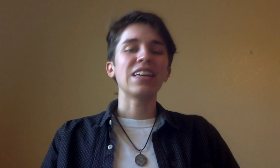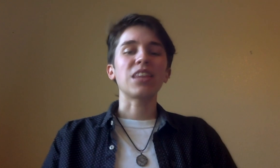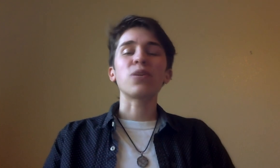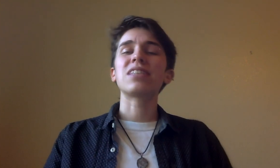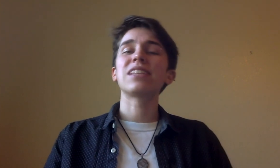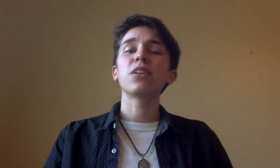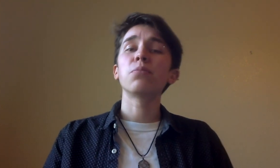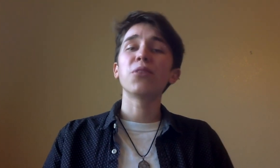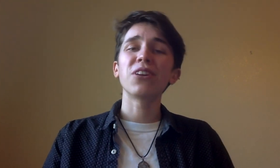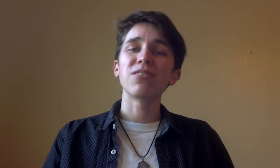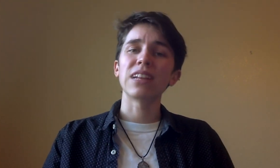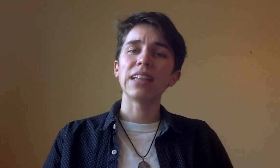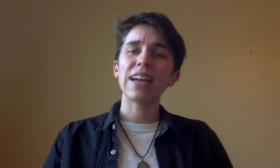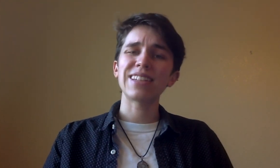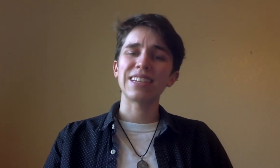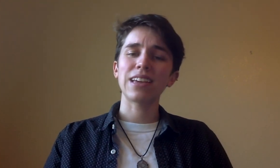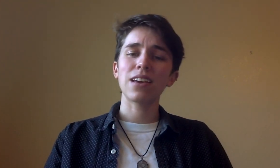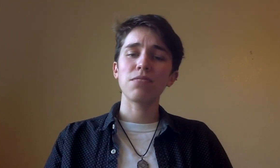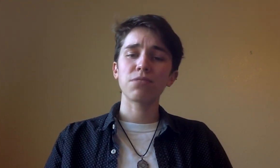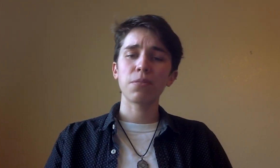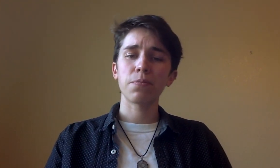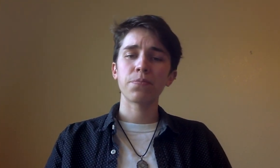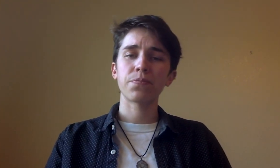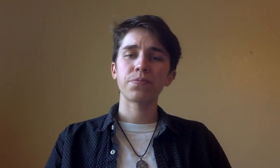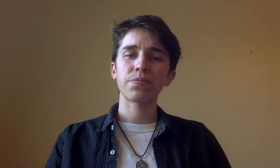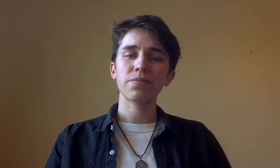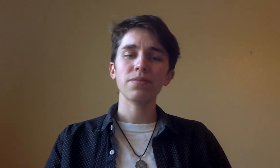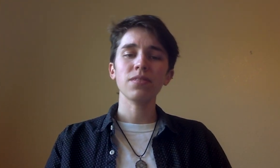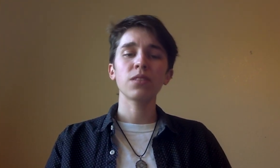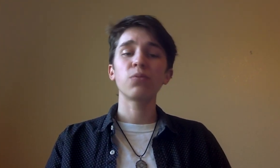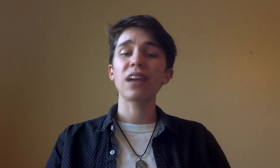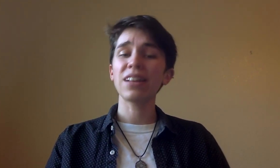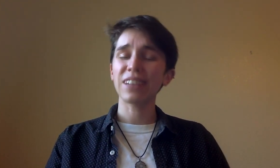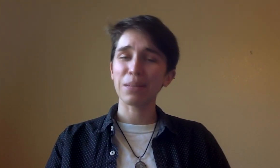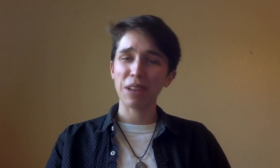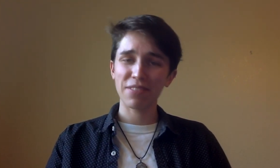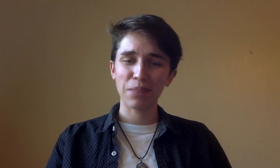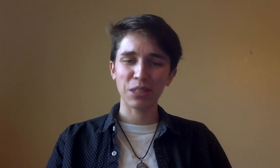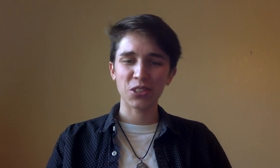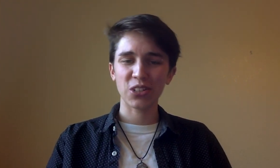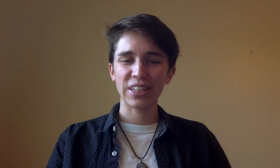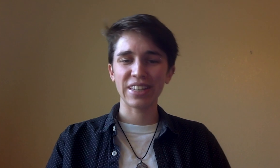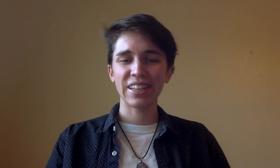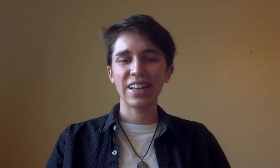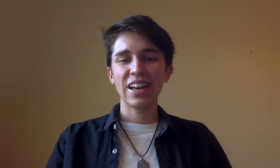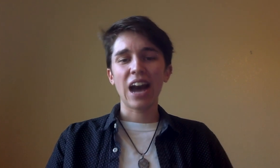que aún quedaba más para que la luz brillara. Cuando miro mi árbol genealógico,